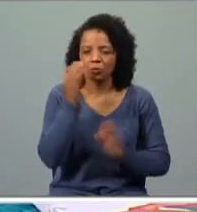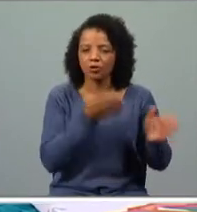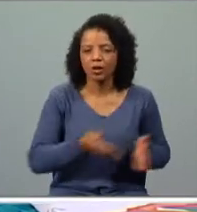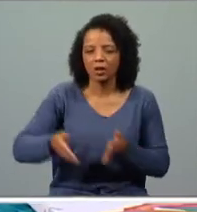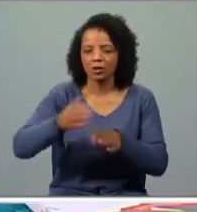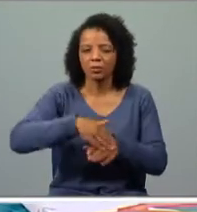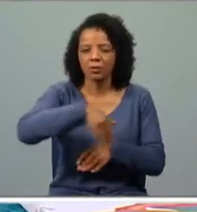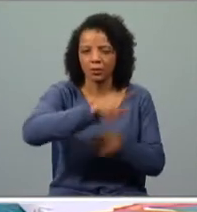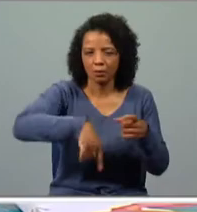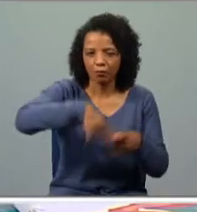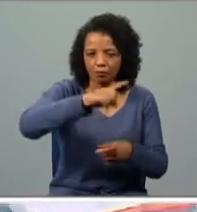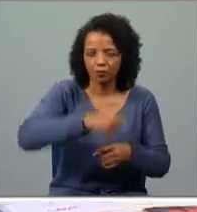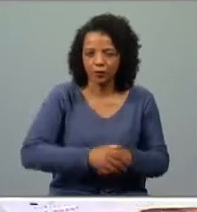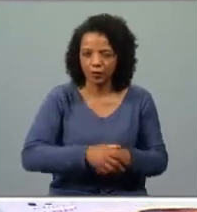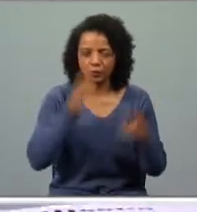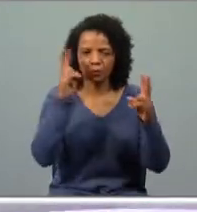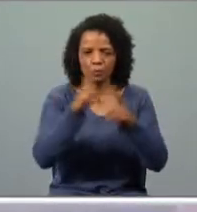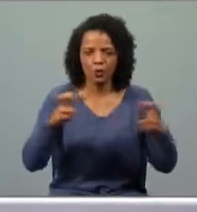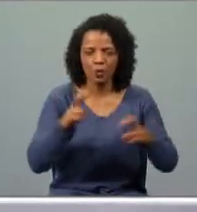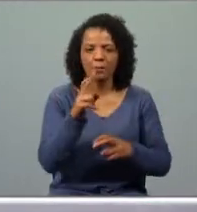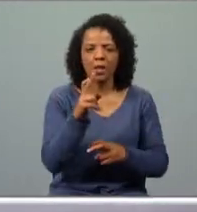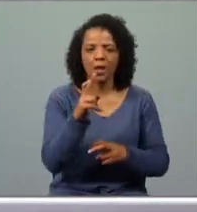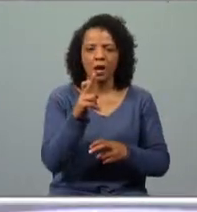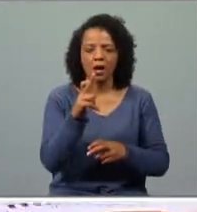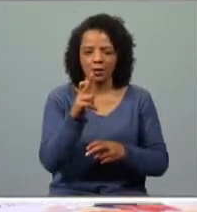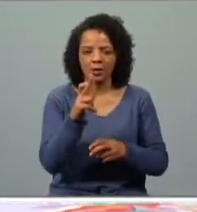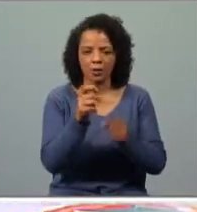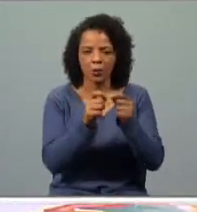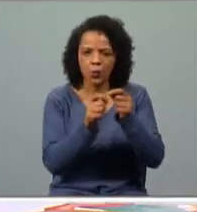dentro encontrar um pau de madeira e afiar uma 裡面找一根木棍，磨一下